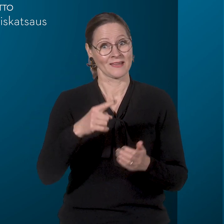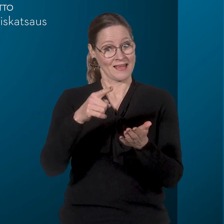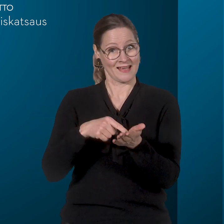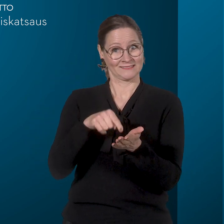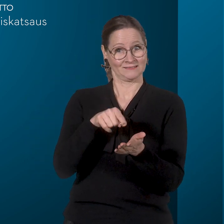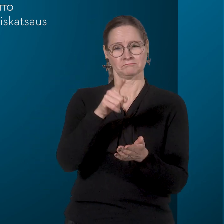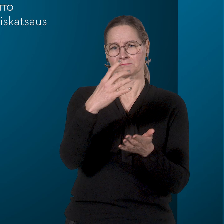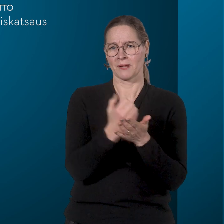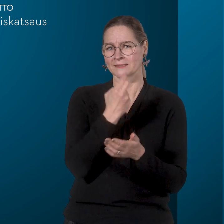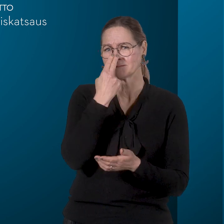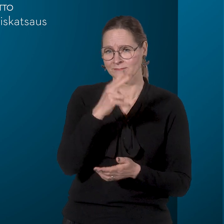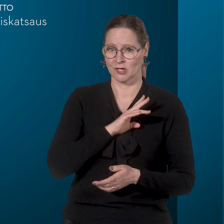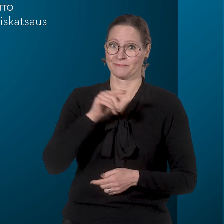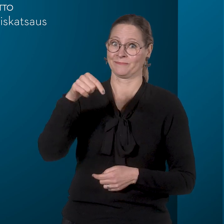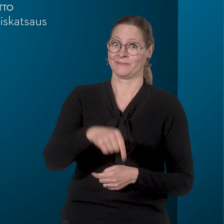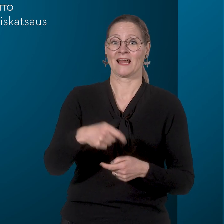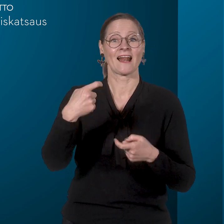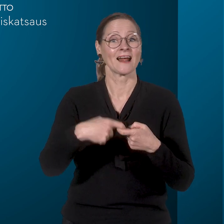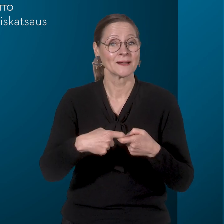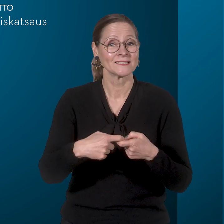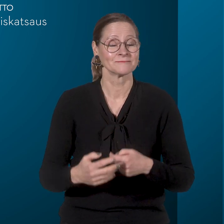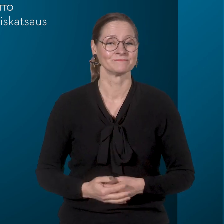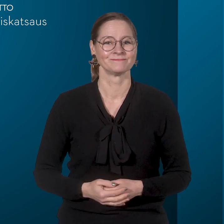Pääset katsomaan haastattelun oheisesta linkistä.